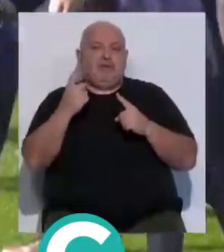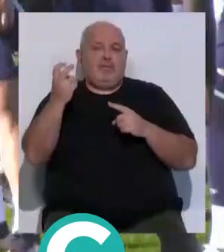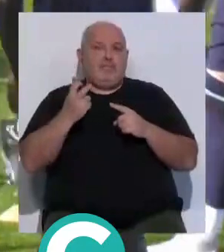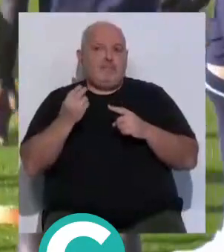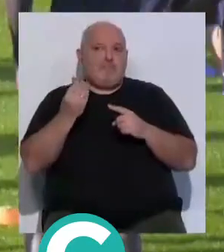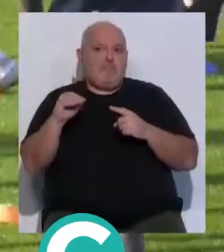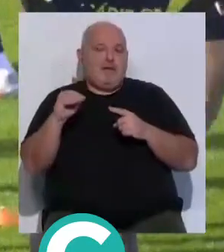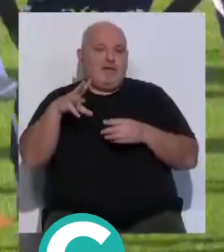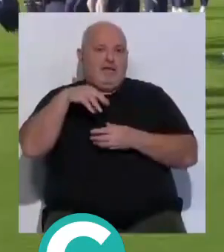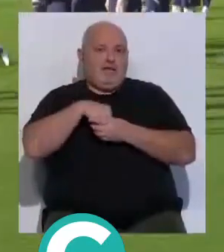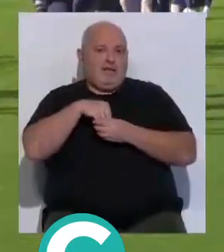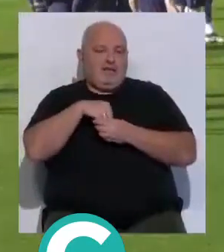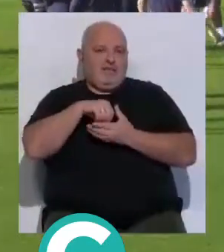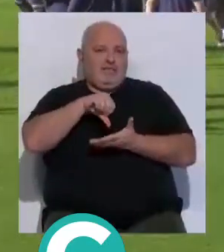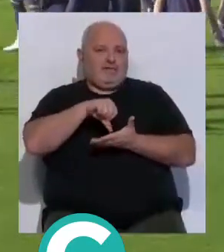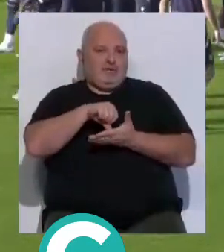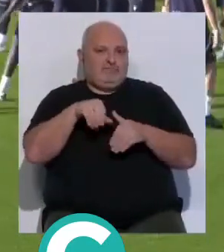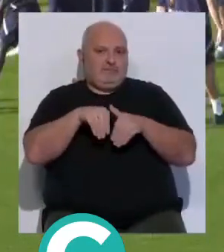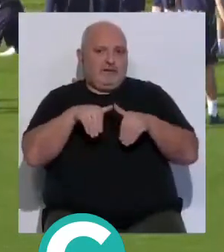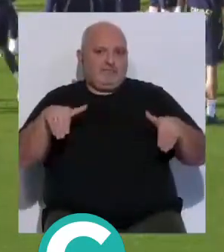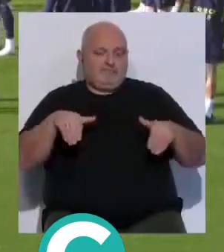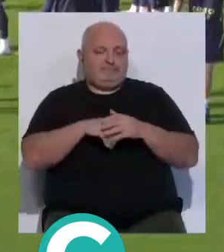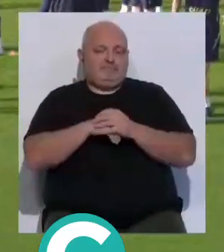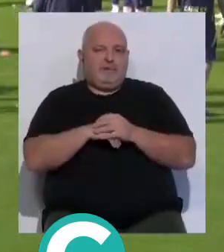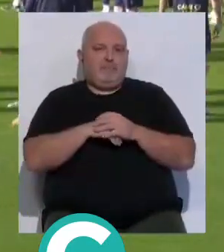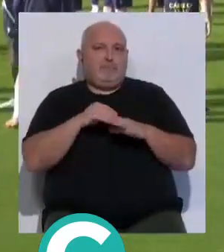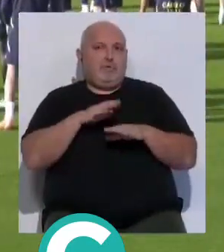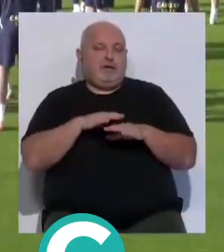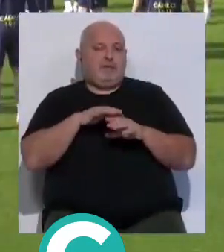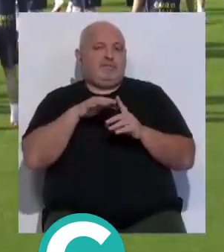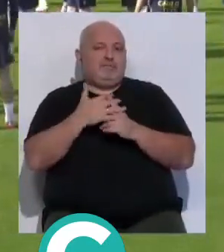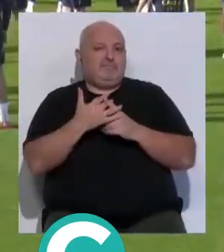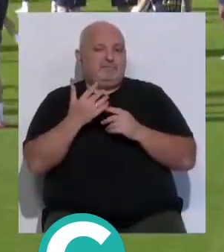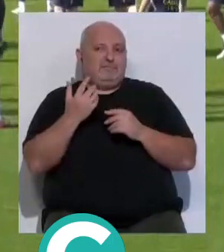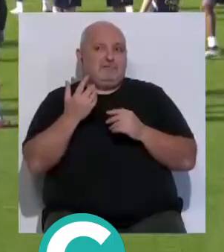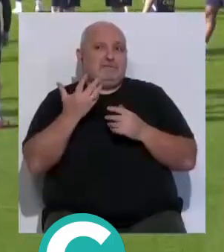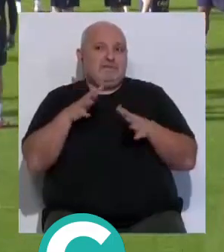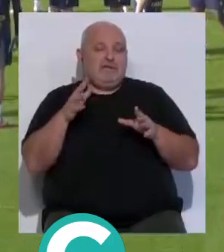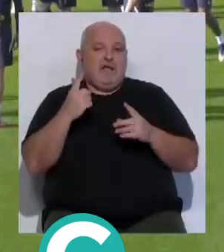en esa zona del centro del campo Sí porque daba las circunstancias y se le da salida a uno de